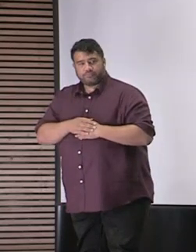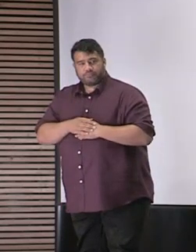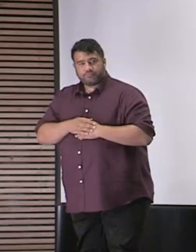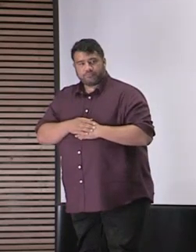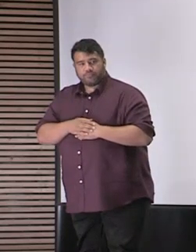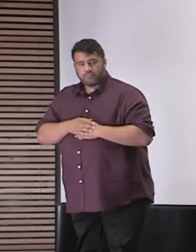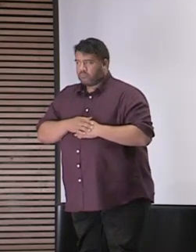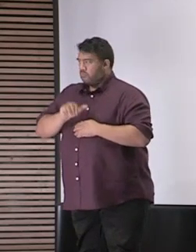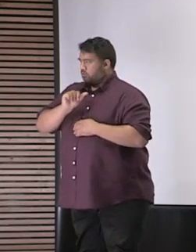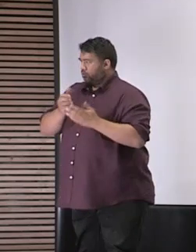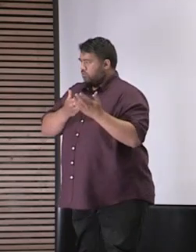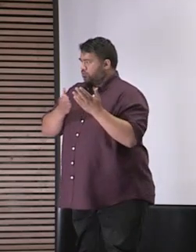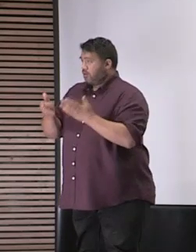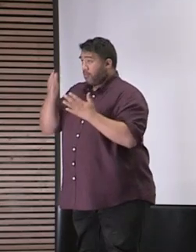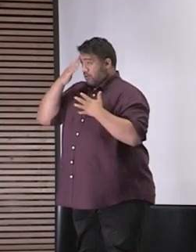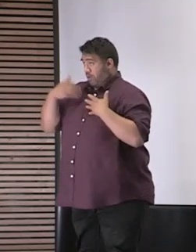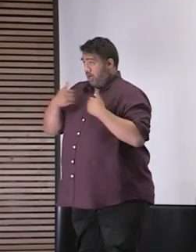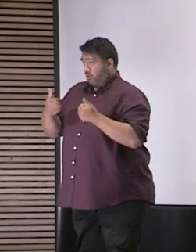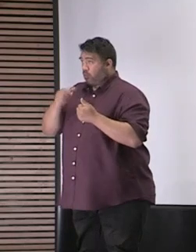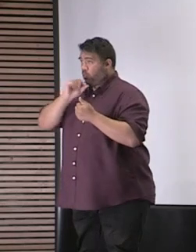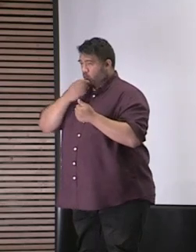que no importa cómo sea el entorno, debemos cumplir con los requisitos del nivel de alerta 4